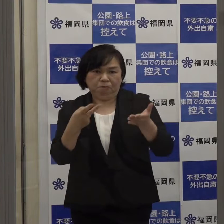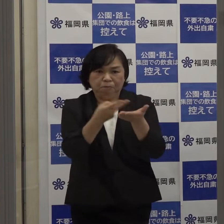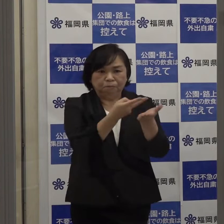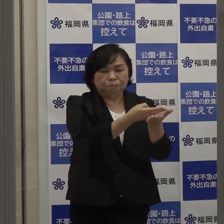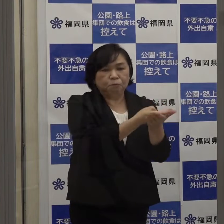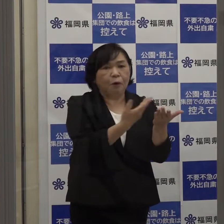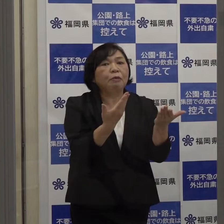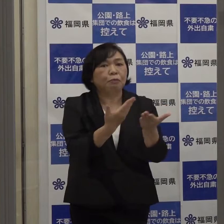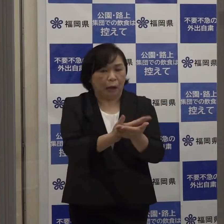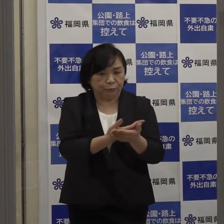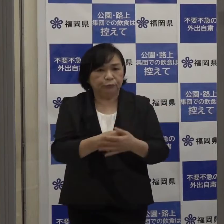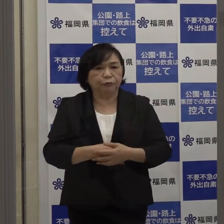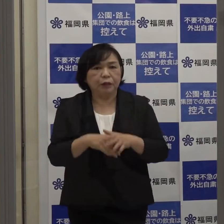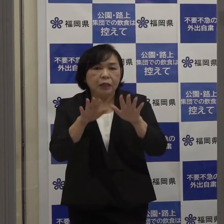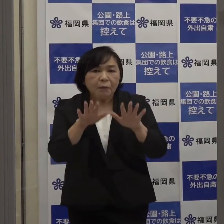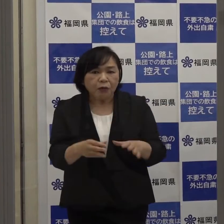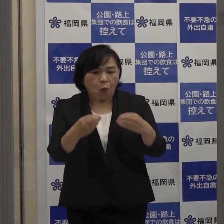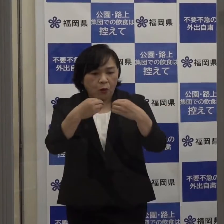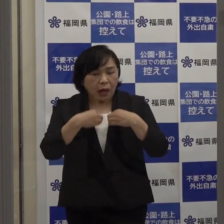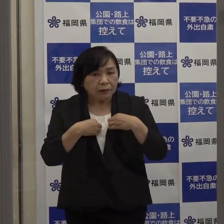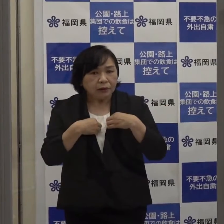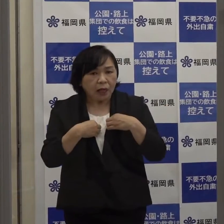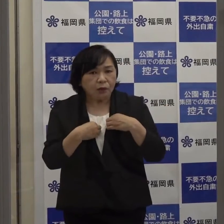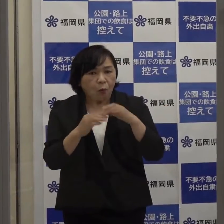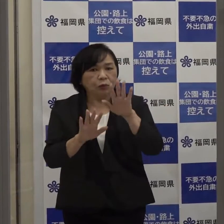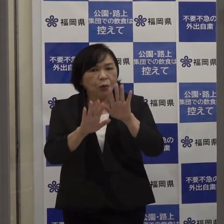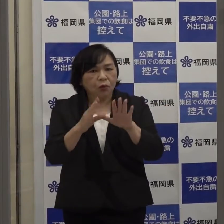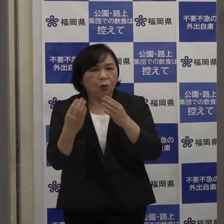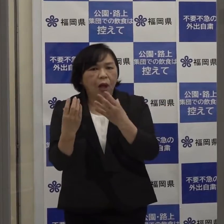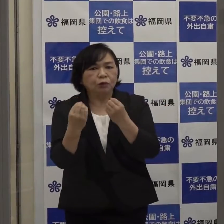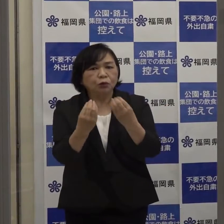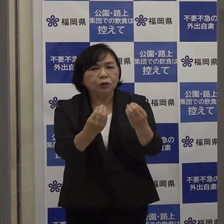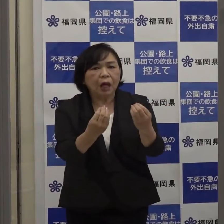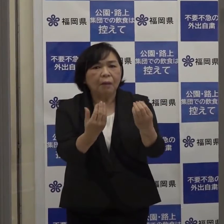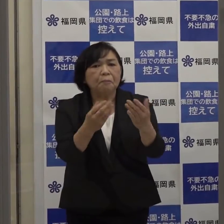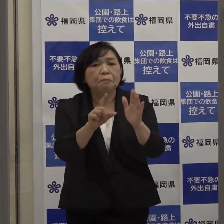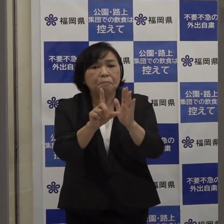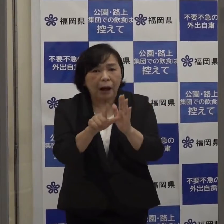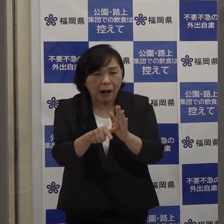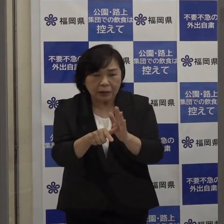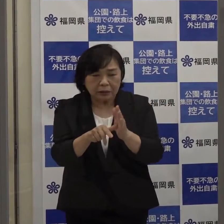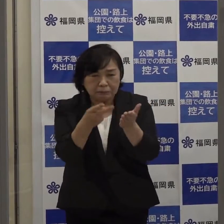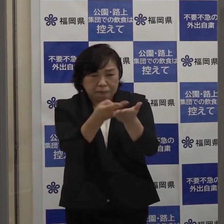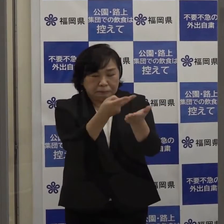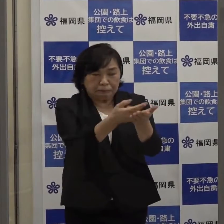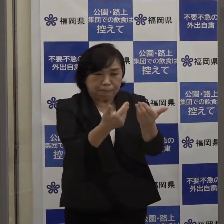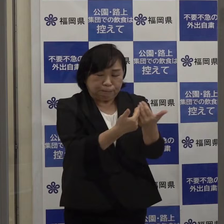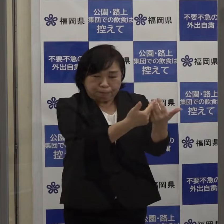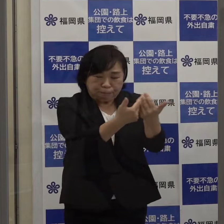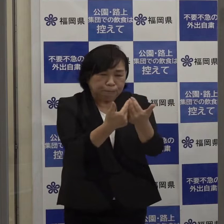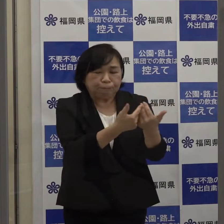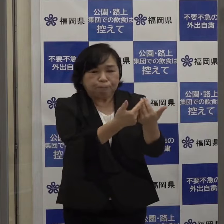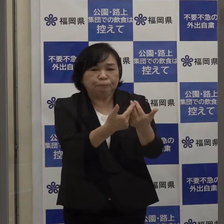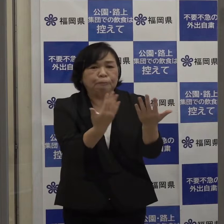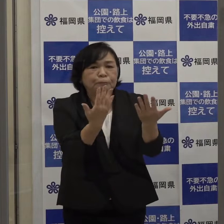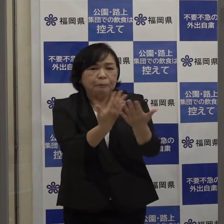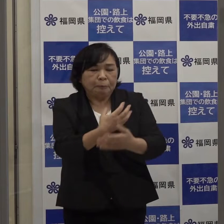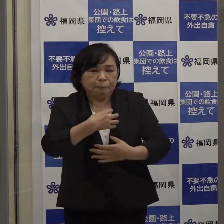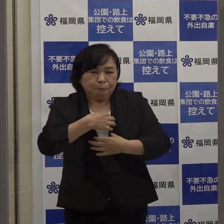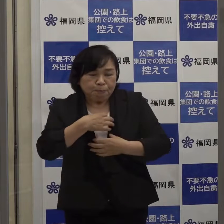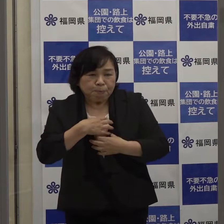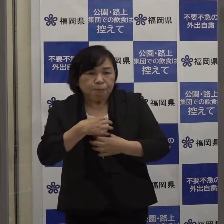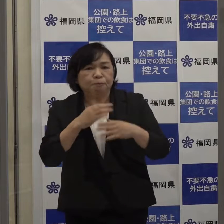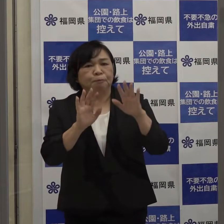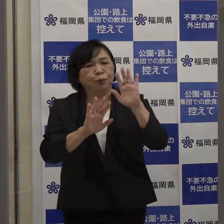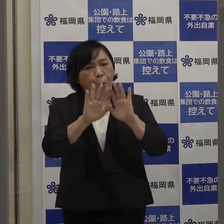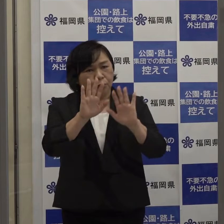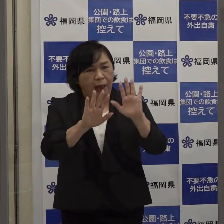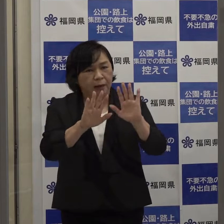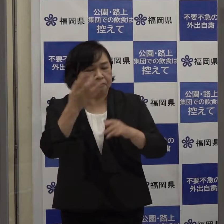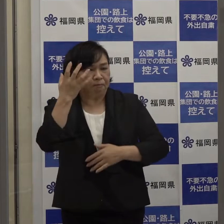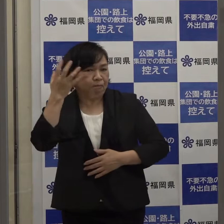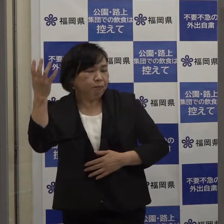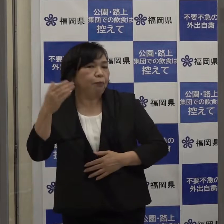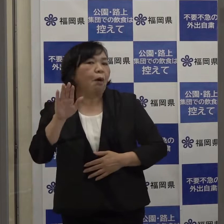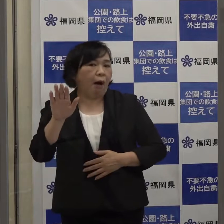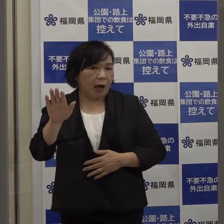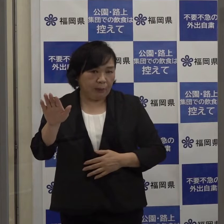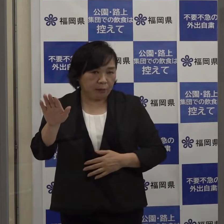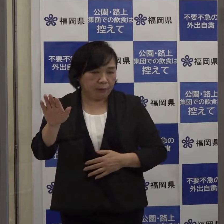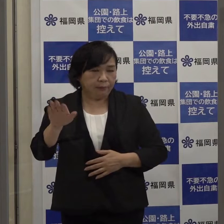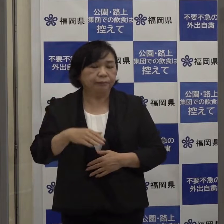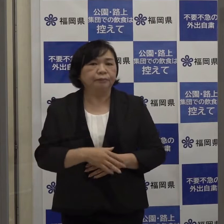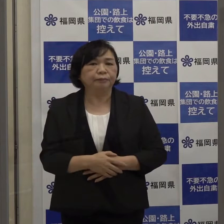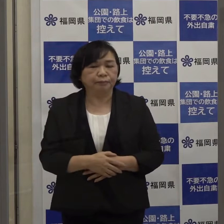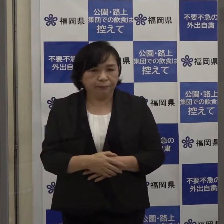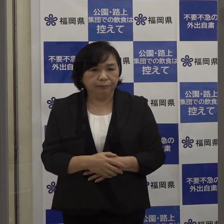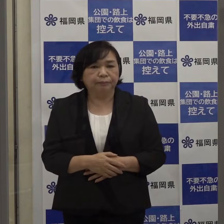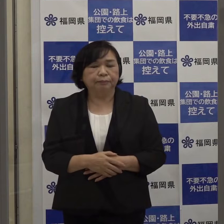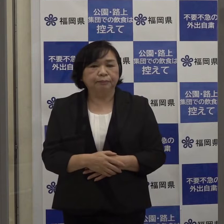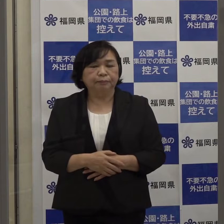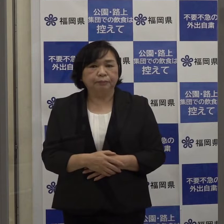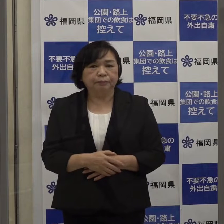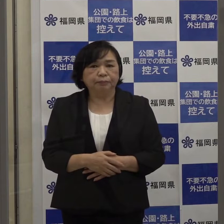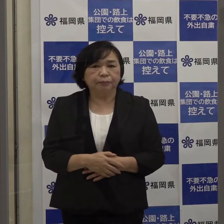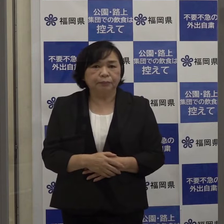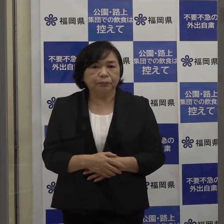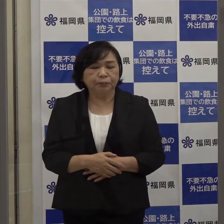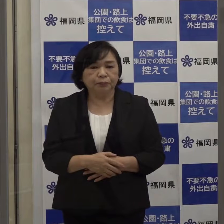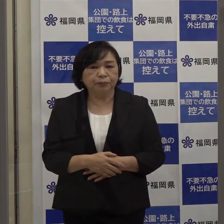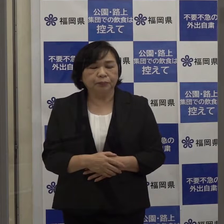現在の感染状況が続くと 非常に深刻な医療提供体制の問題が生じることが懸念されています